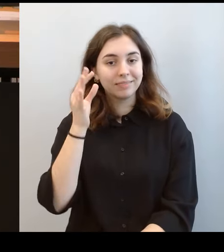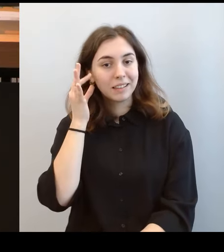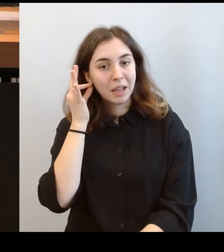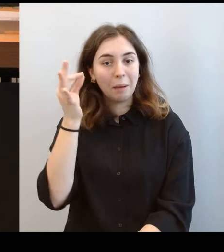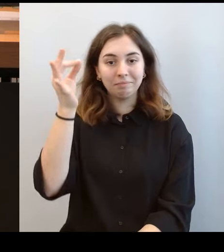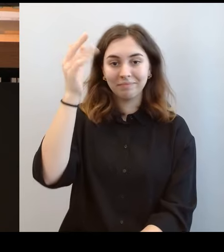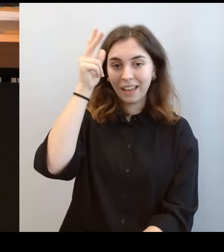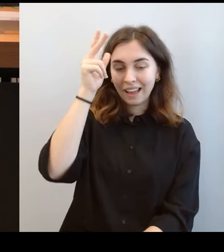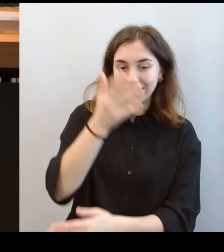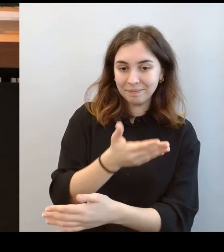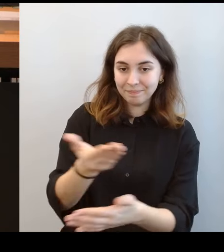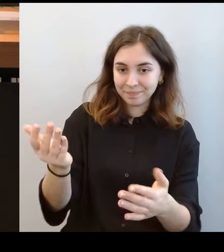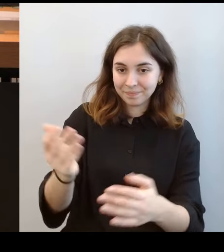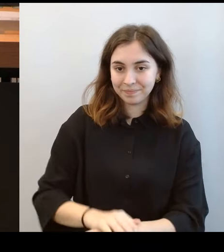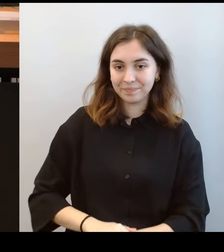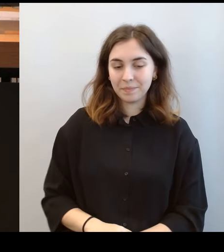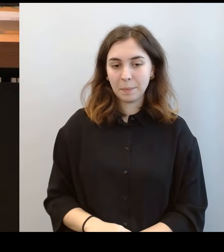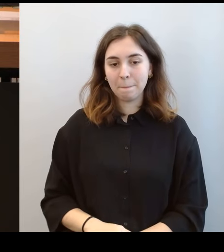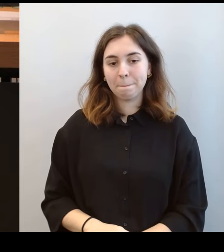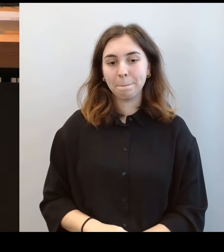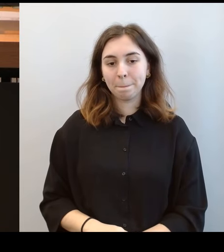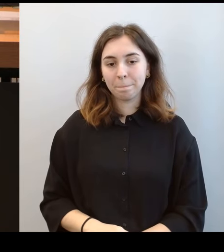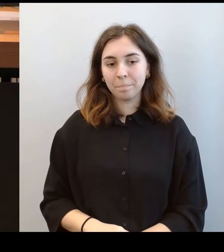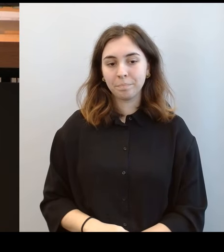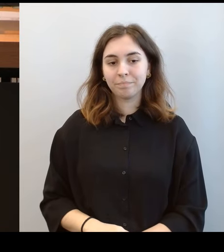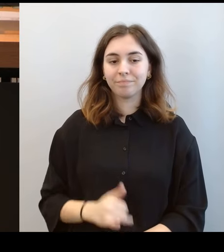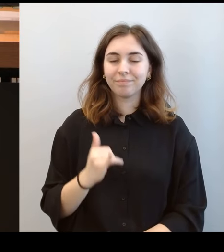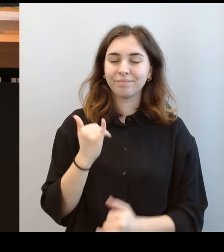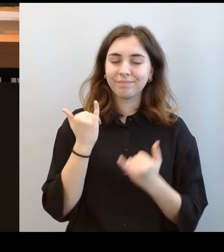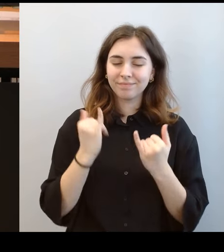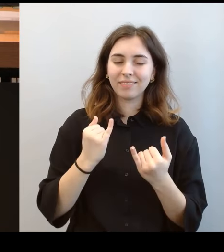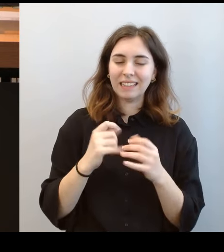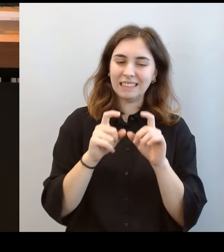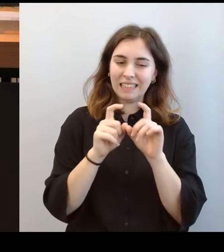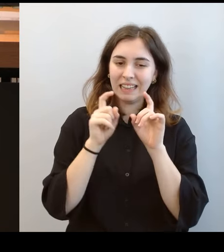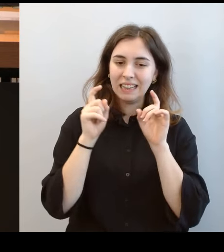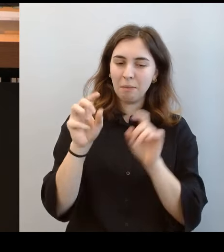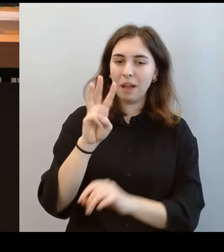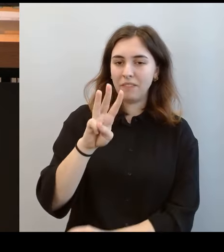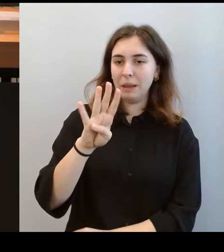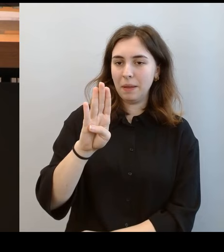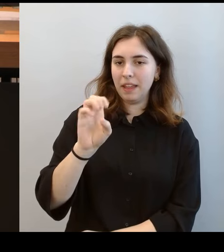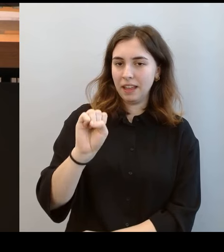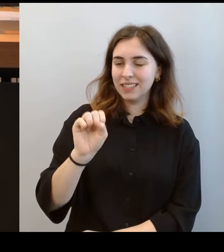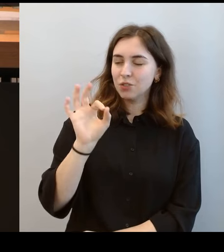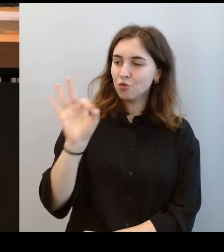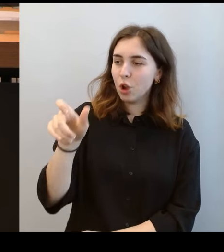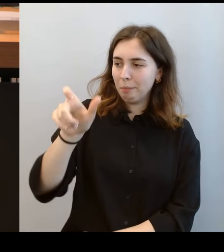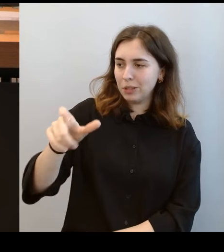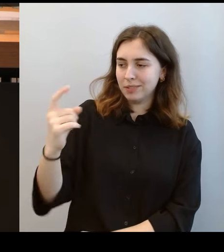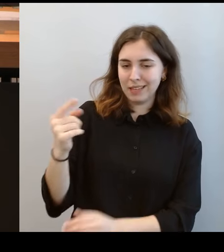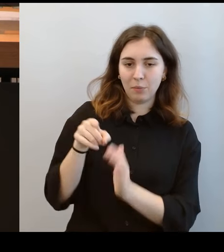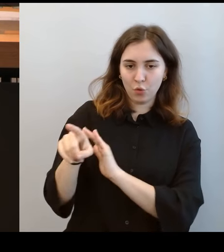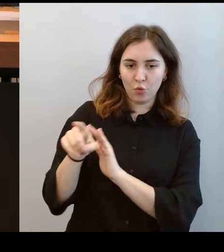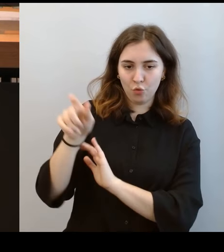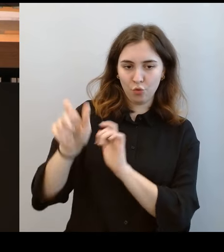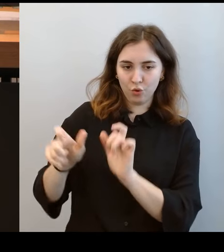Wir reden hier über das Stichwort WBS für Geflüchtete. Wenn ein BAMF-Bescheid vorliegt, ist ja die Grundlage, dass für die